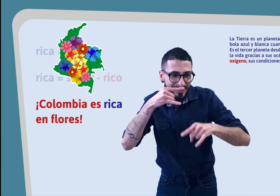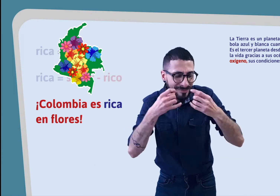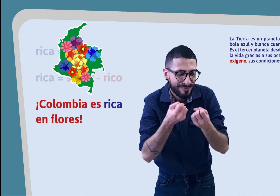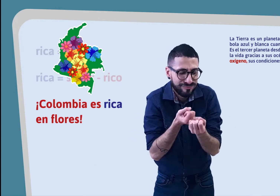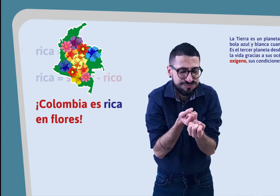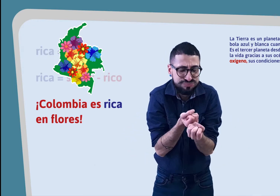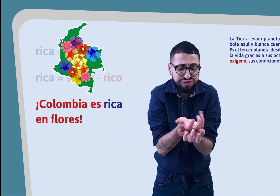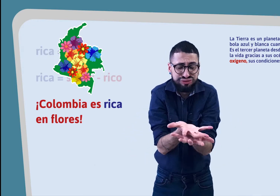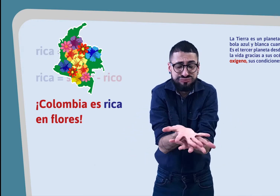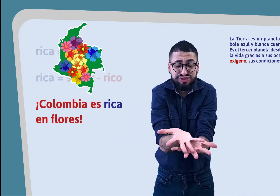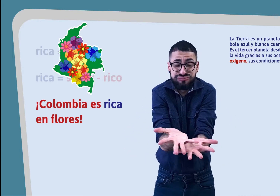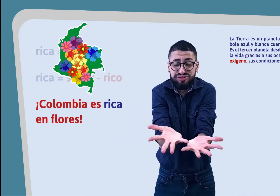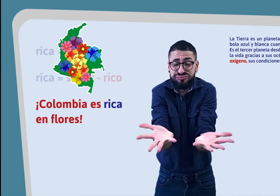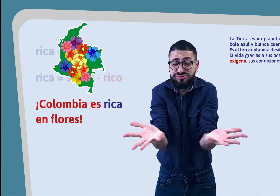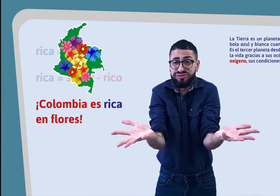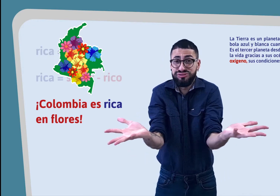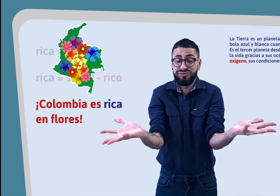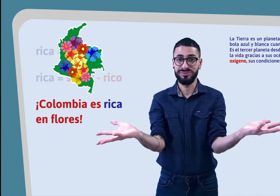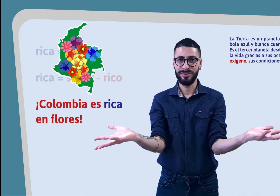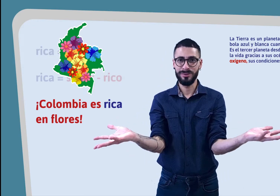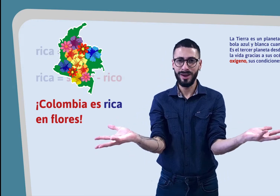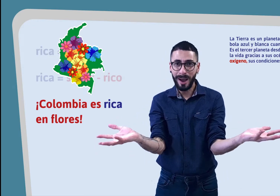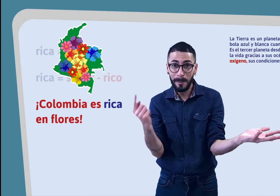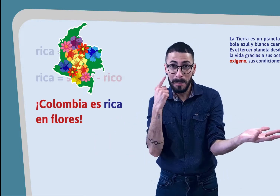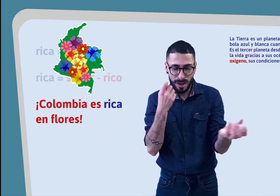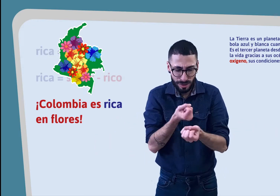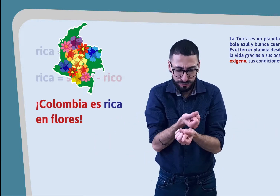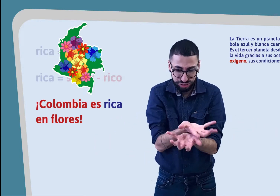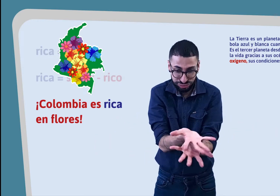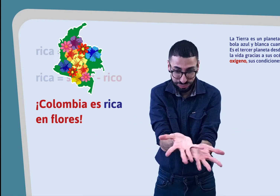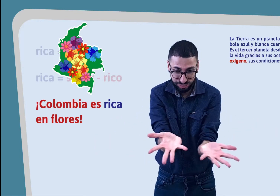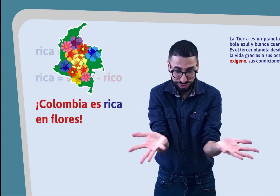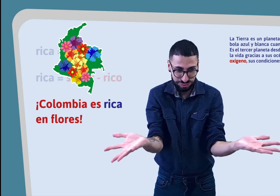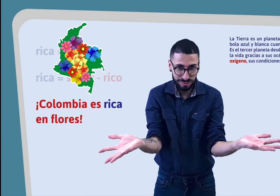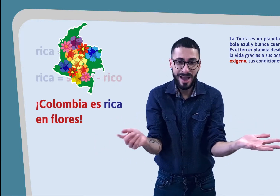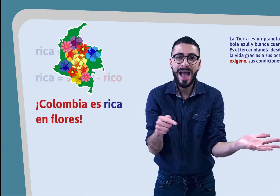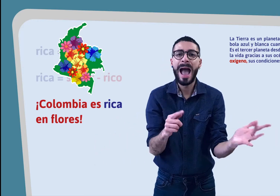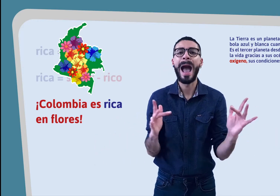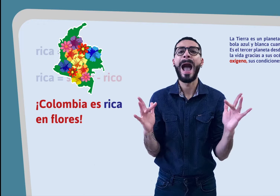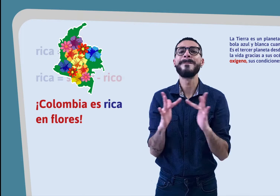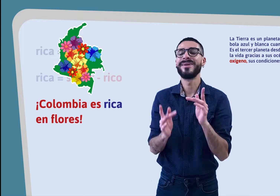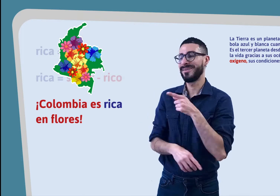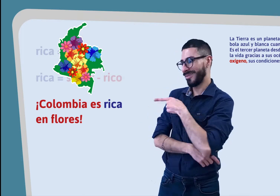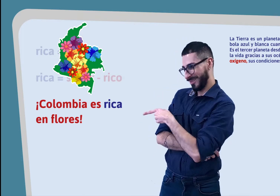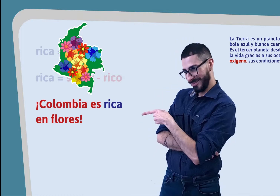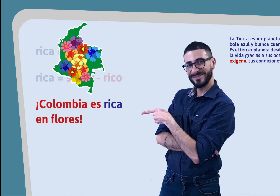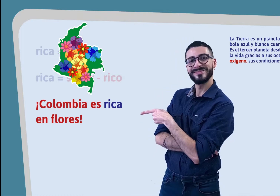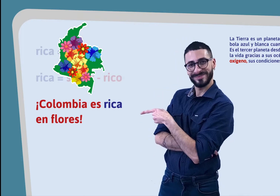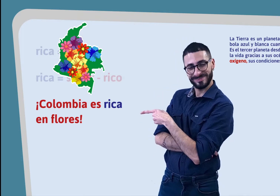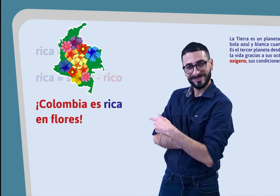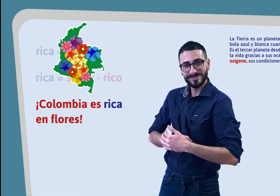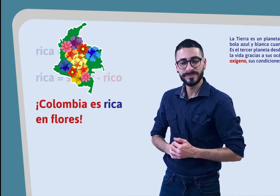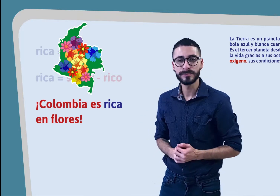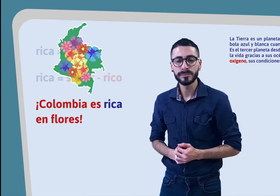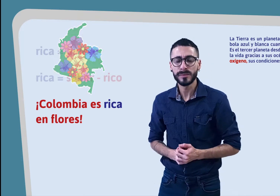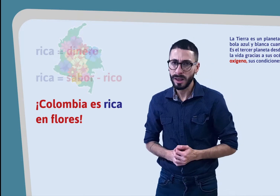aromas; es una gran cantidad de flores. Como ven, la seña para "rica", es ese contexto de la frase, es esta.